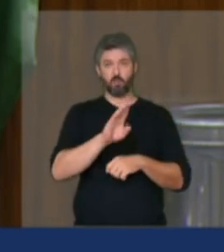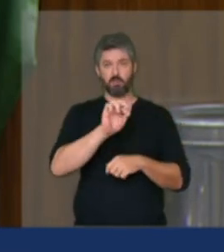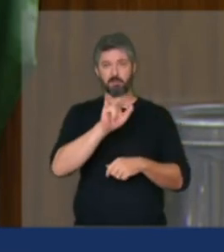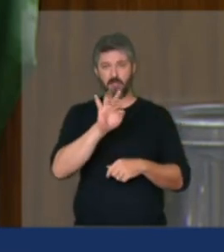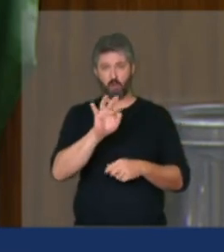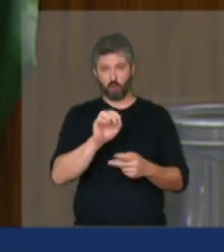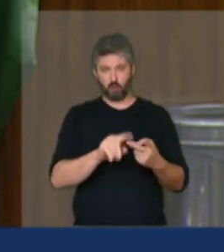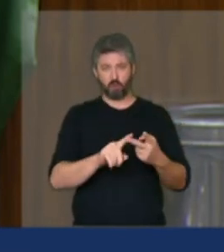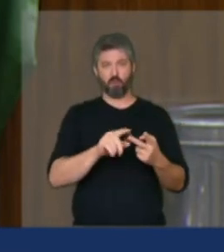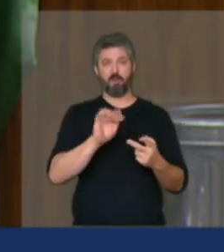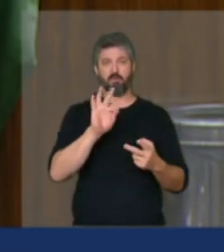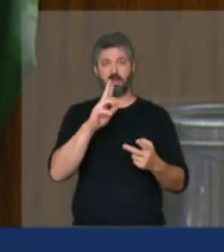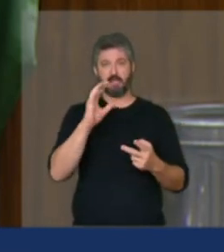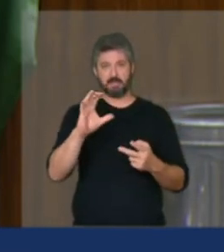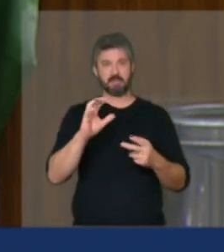PRIVATIZAÇÕES, NÓS CONSEGUIMOS INCLUIR NA